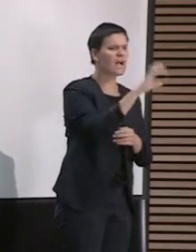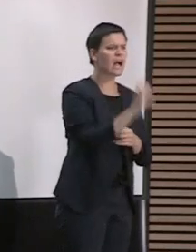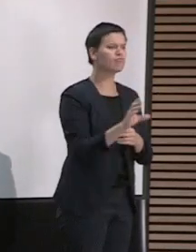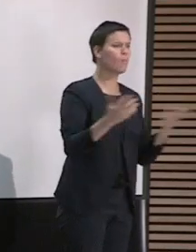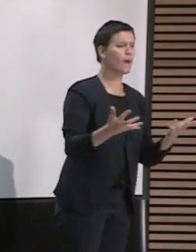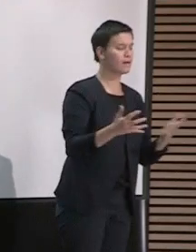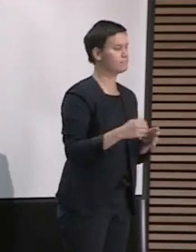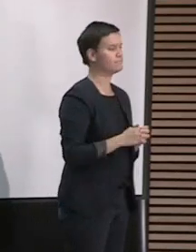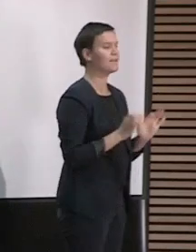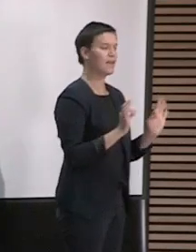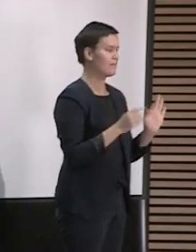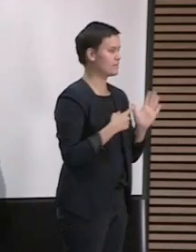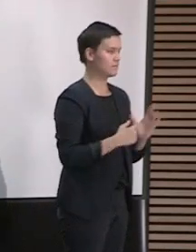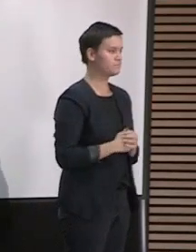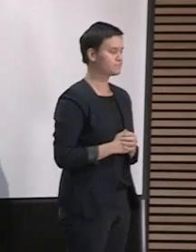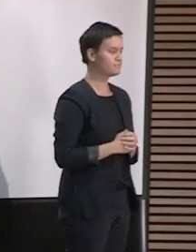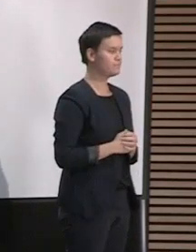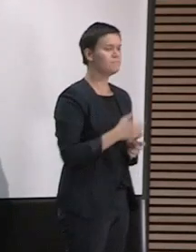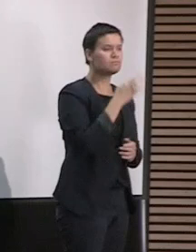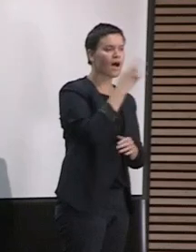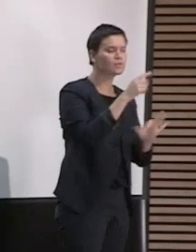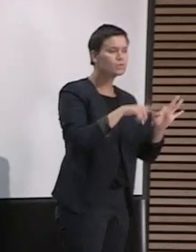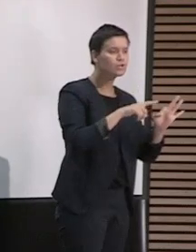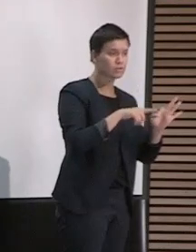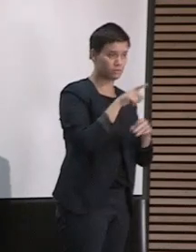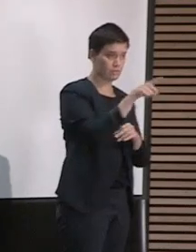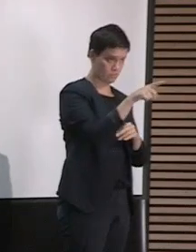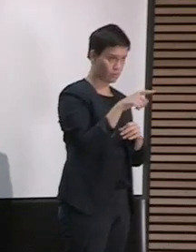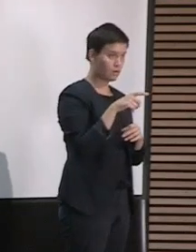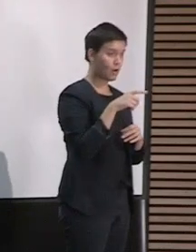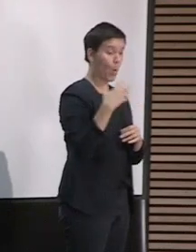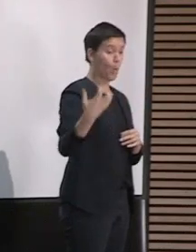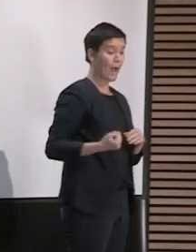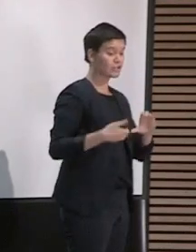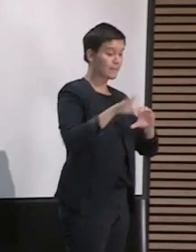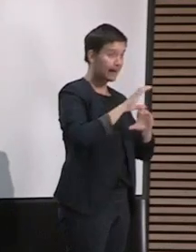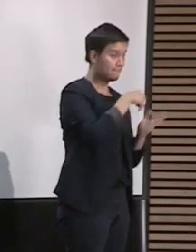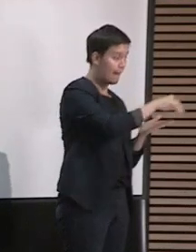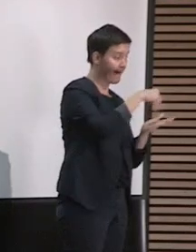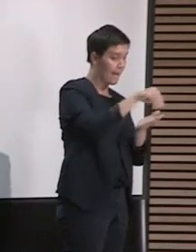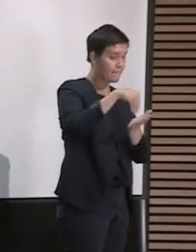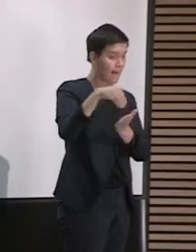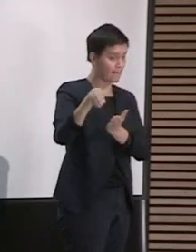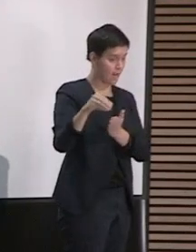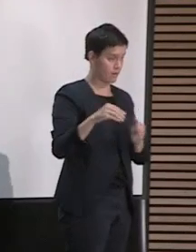taraiwa a Jet Park. Kei te mahi te punaha tika i taau e hiahia ana.